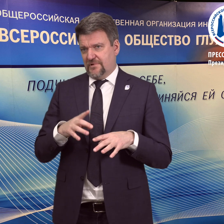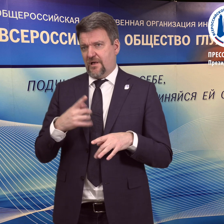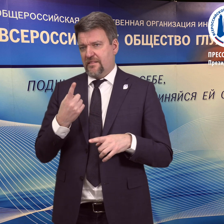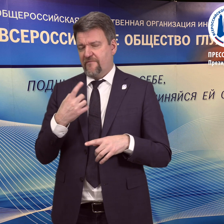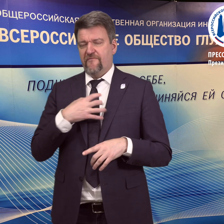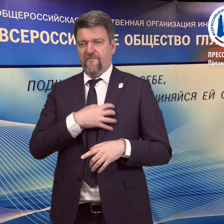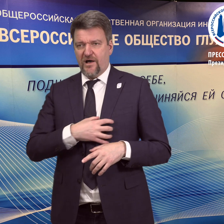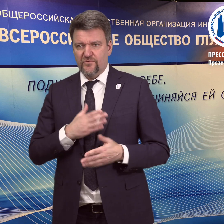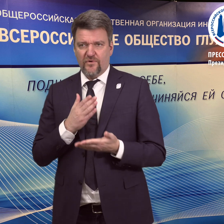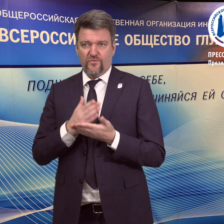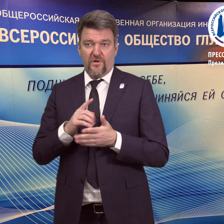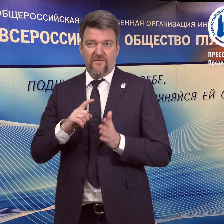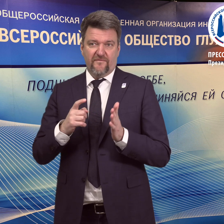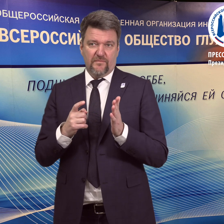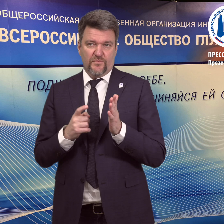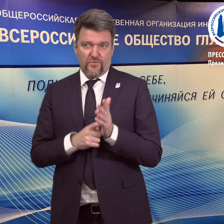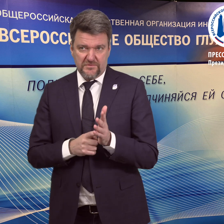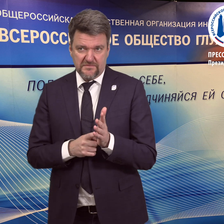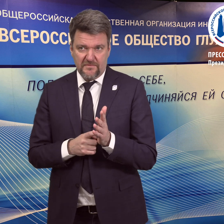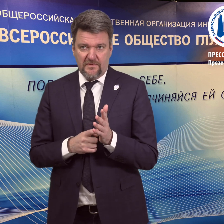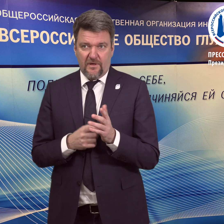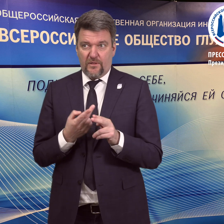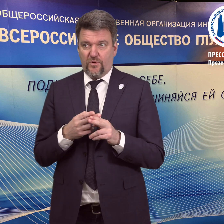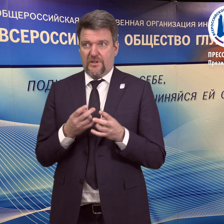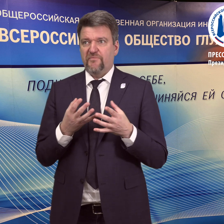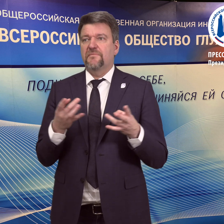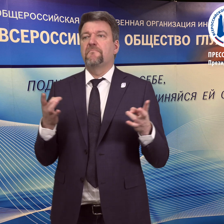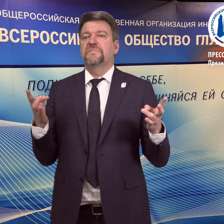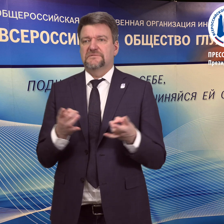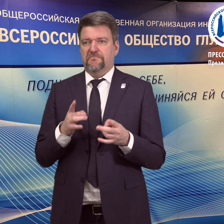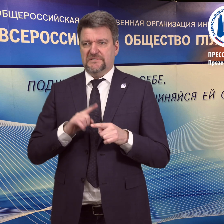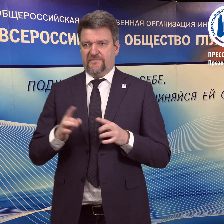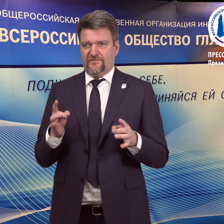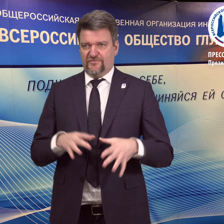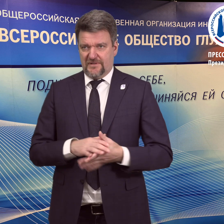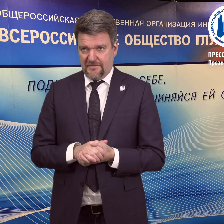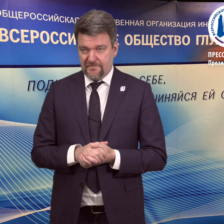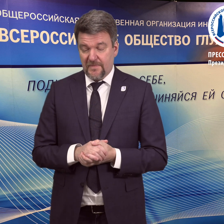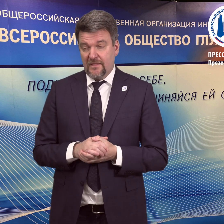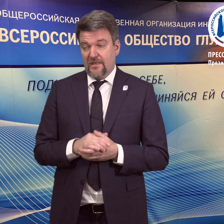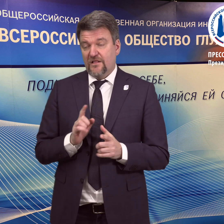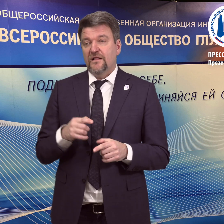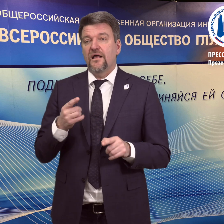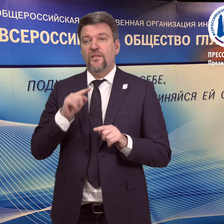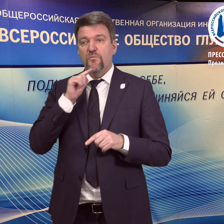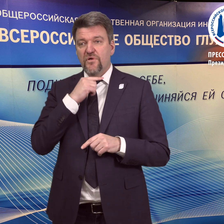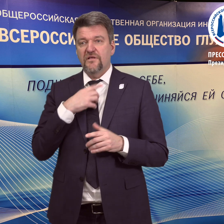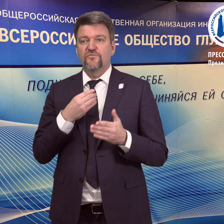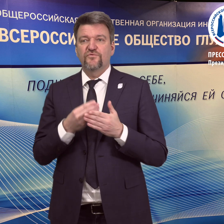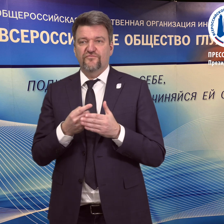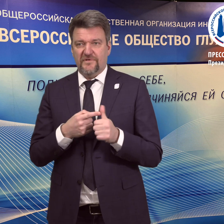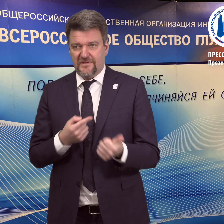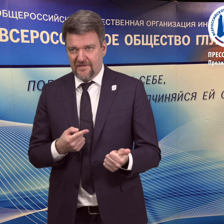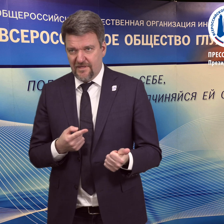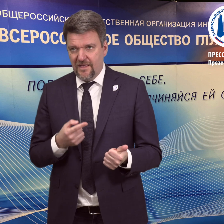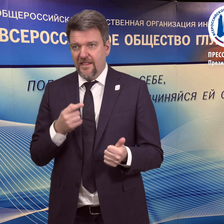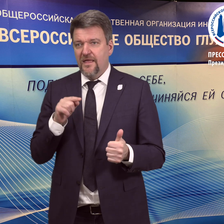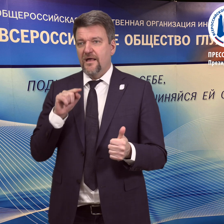и решить один актуальный вопрос, который потребовал быстрого решения.